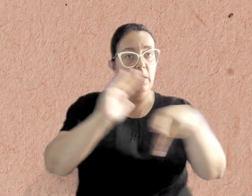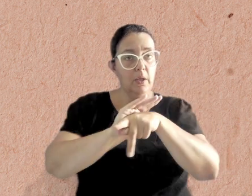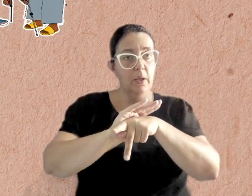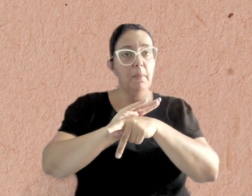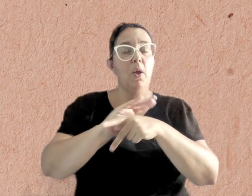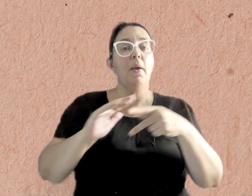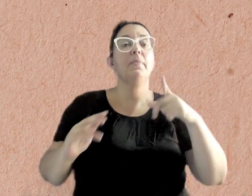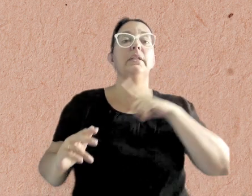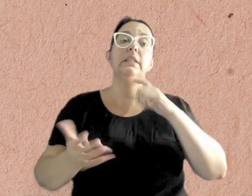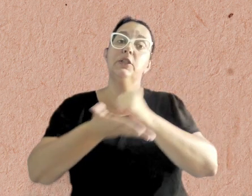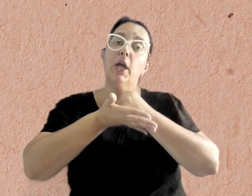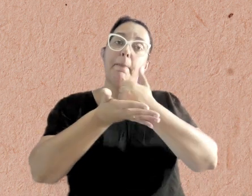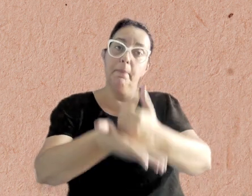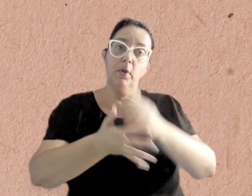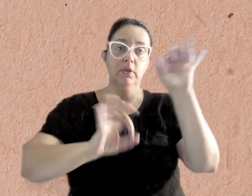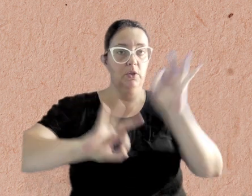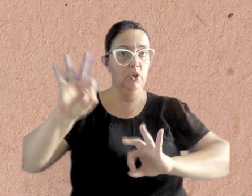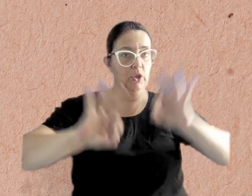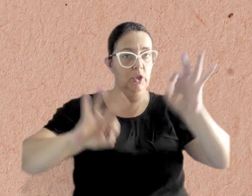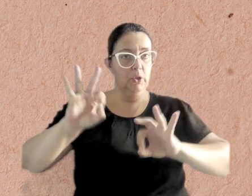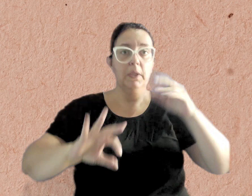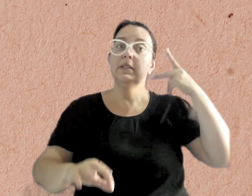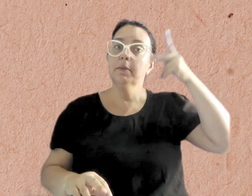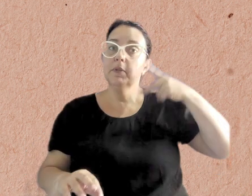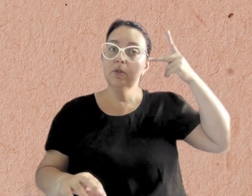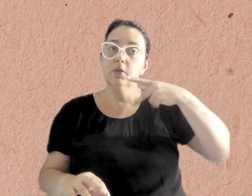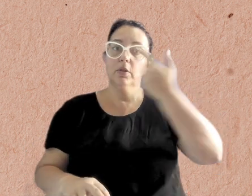de ações formativas e de apoio ao planejamento de políticas públicas